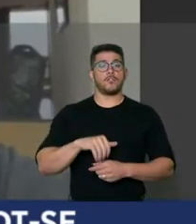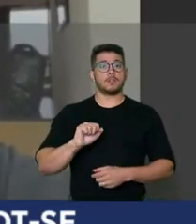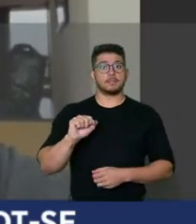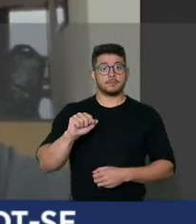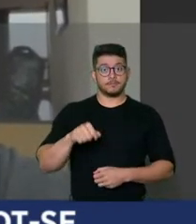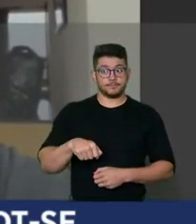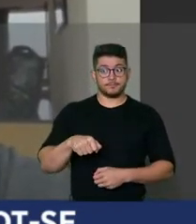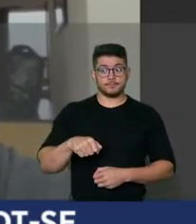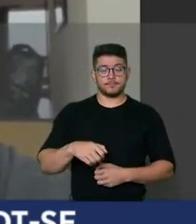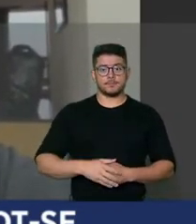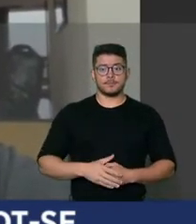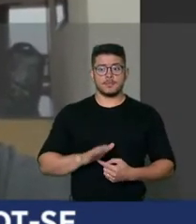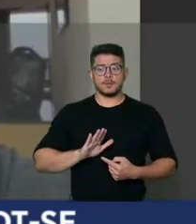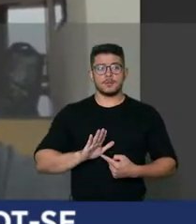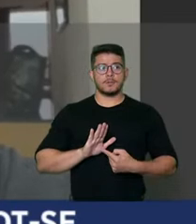VOTARÁSIM... É ...